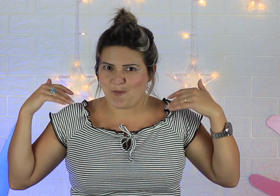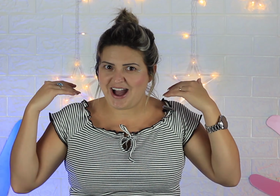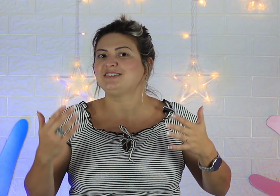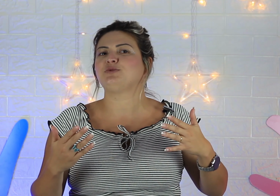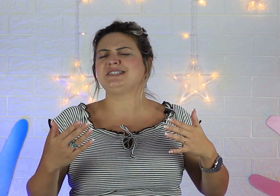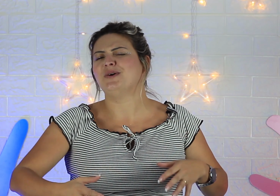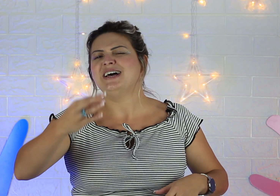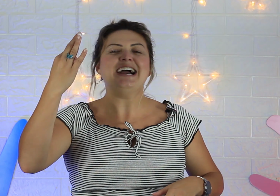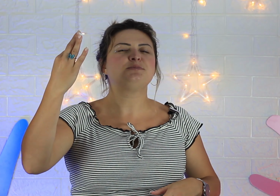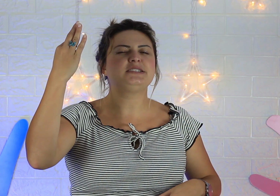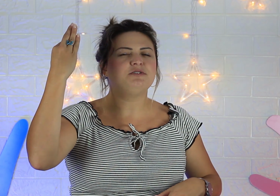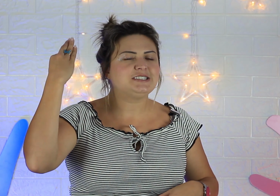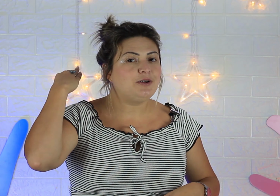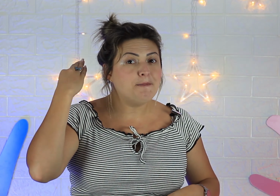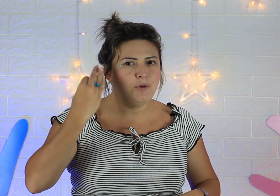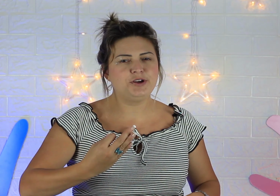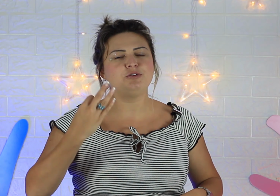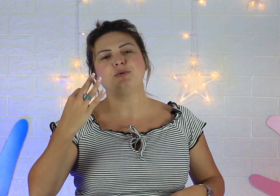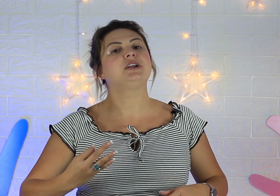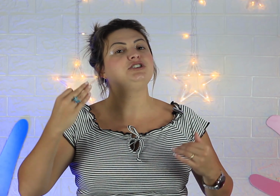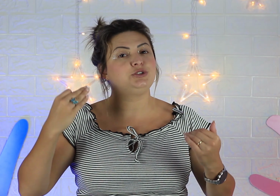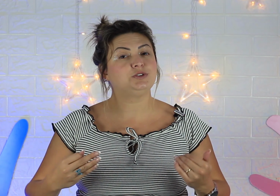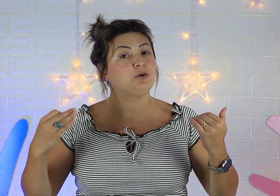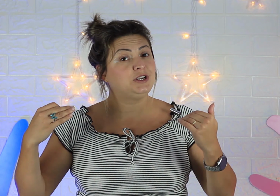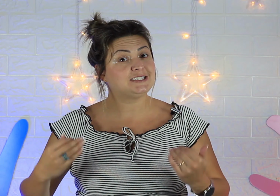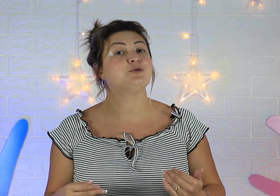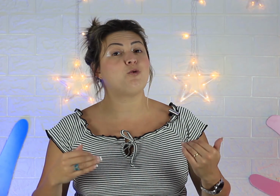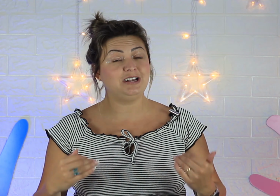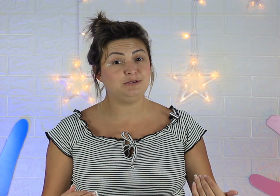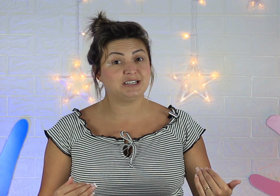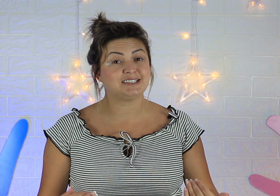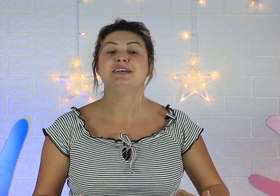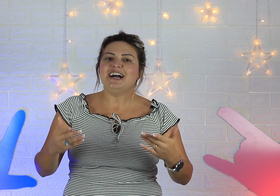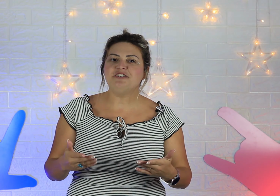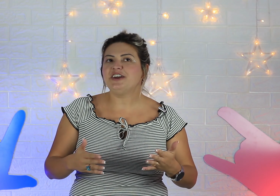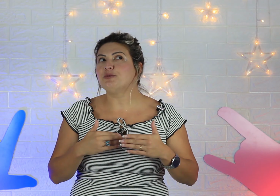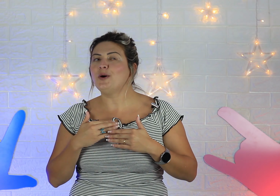acordo com a situação a expressão facial é muito importante em toda a comunicação com a Libras aí